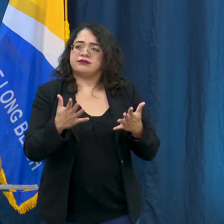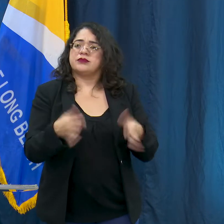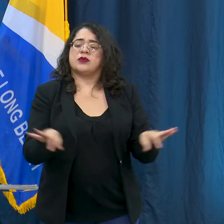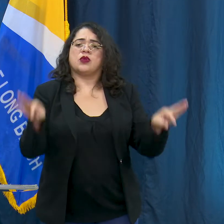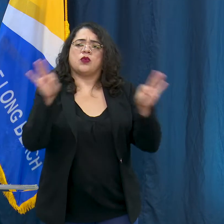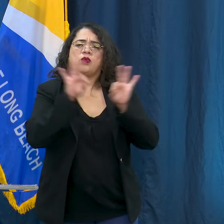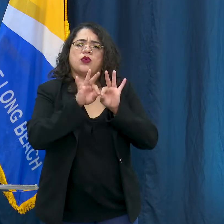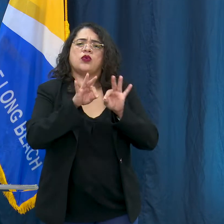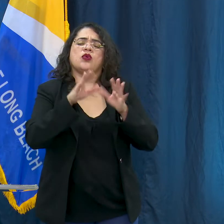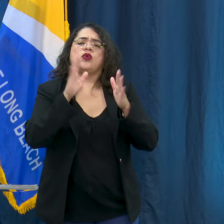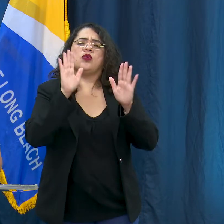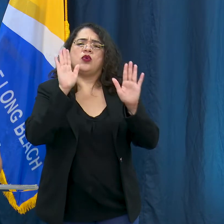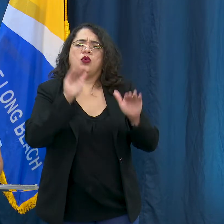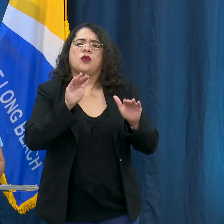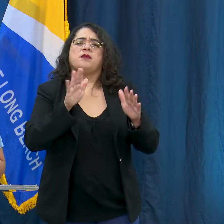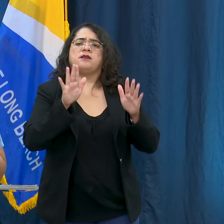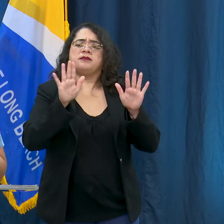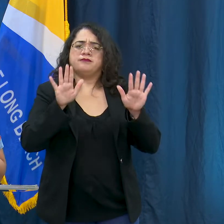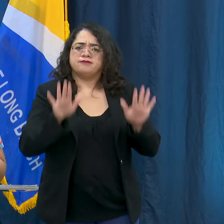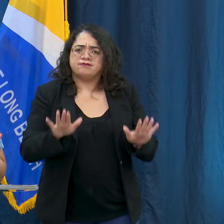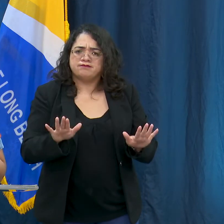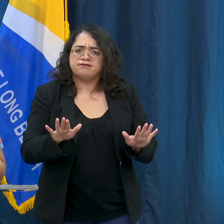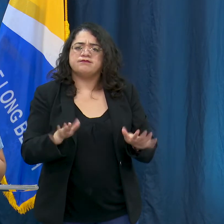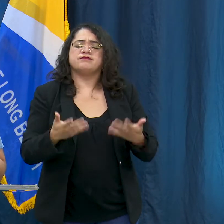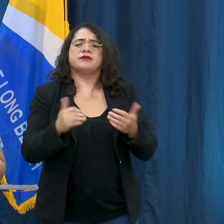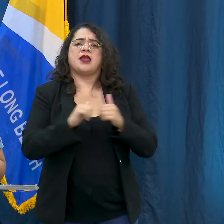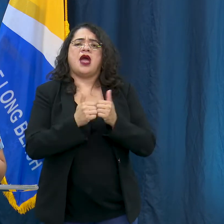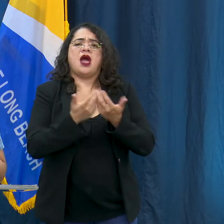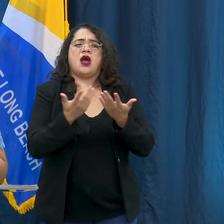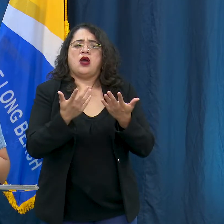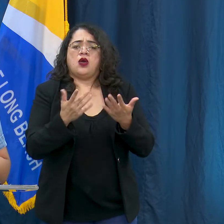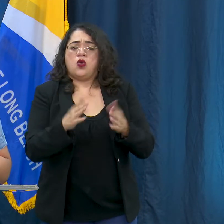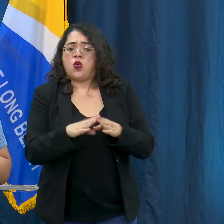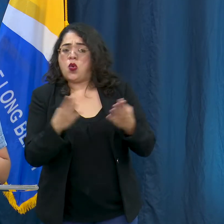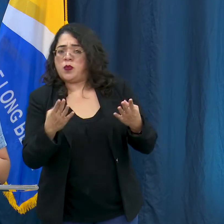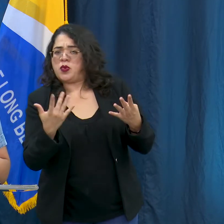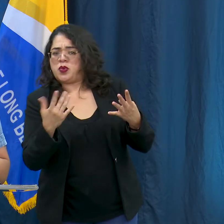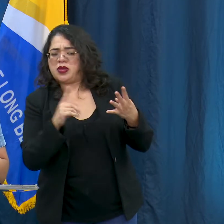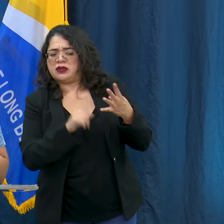mess finales de Junio Paradiso dear cuando vamos a rear sus lugar s los